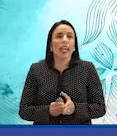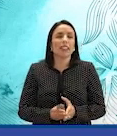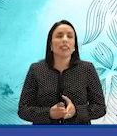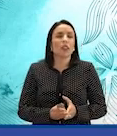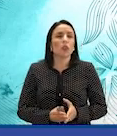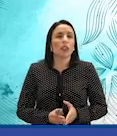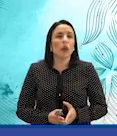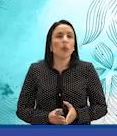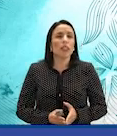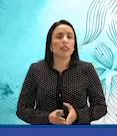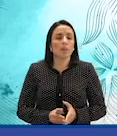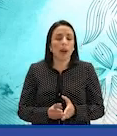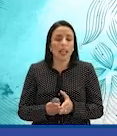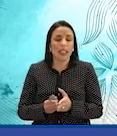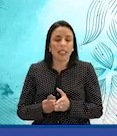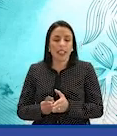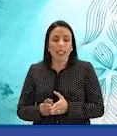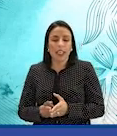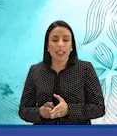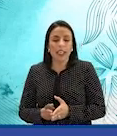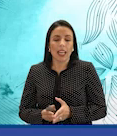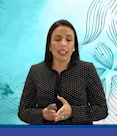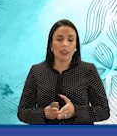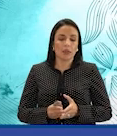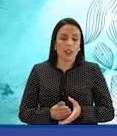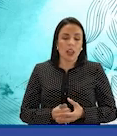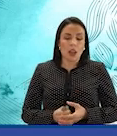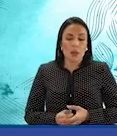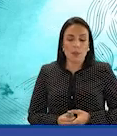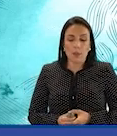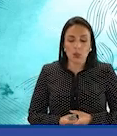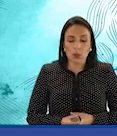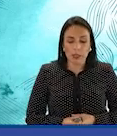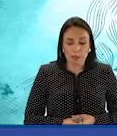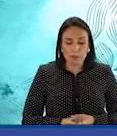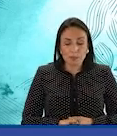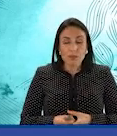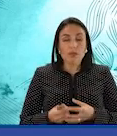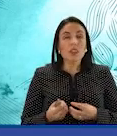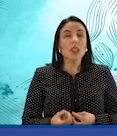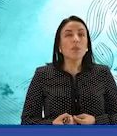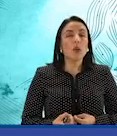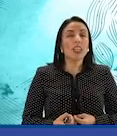entre el Concejo Municipal y el Alcalde. Vamos a ver ¿Por qué